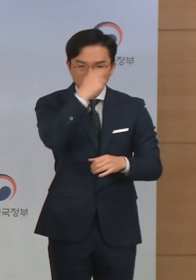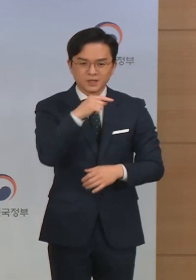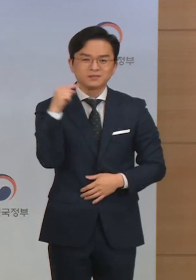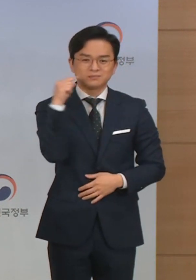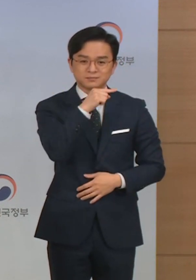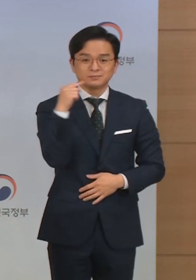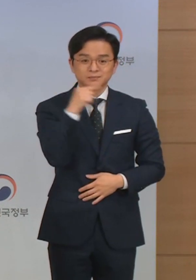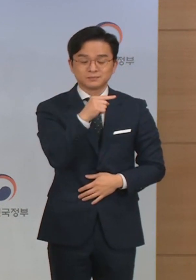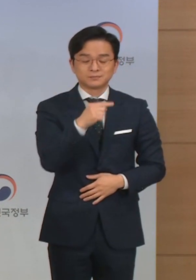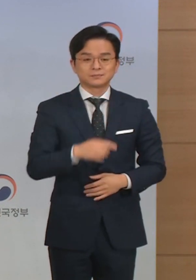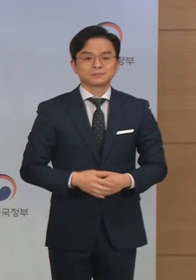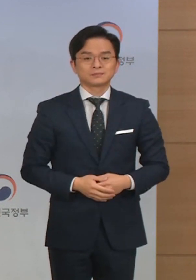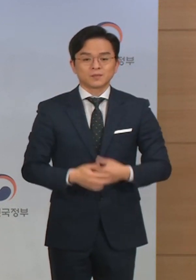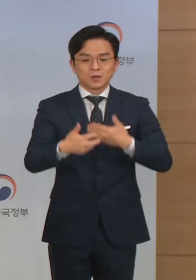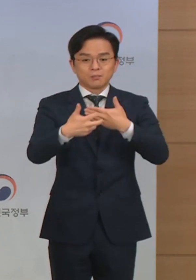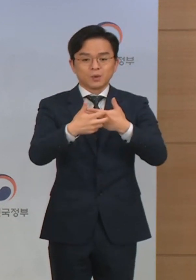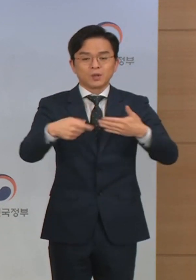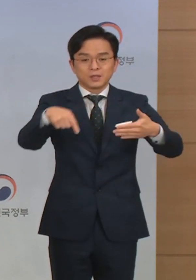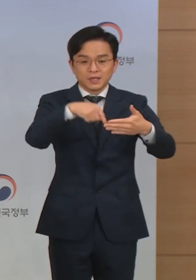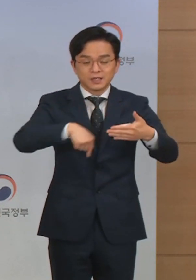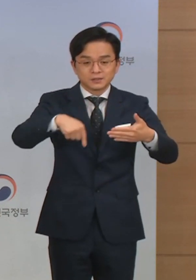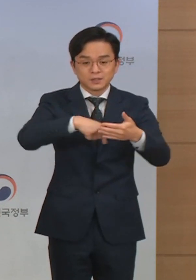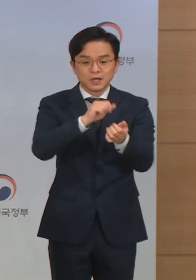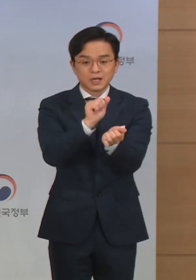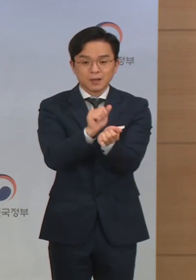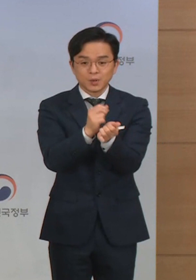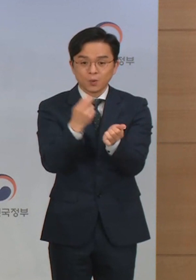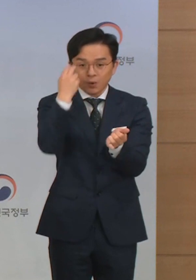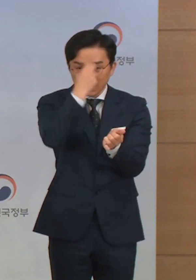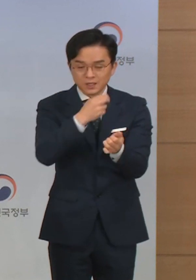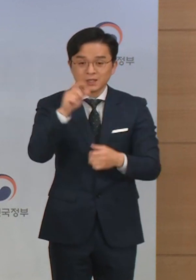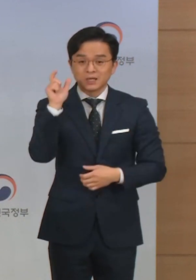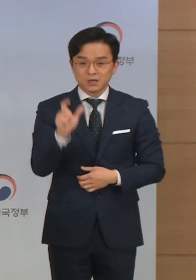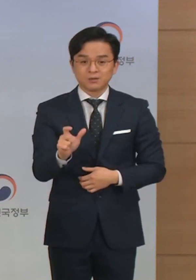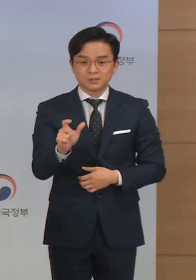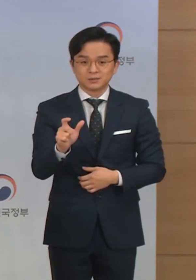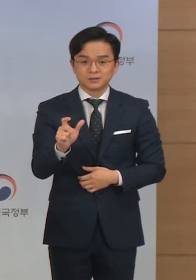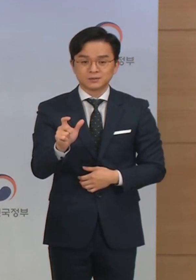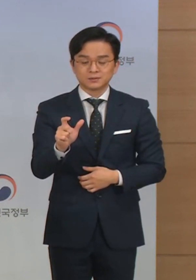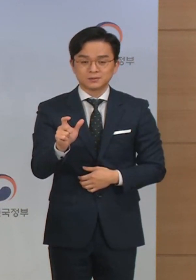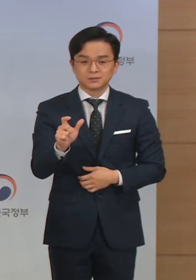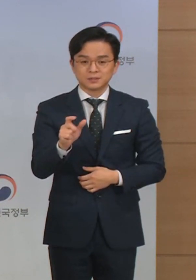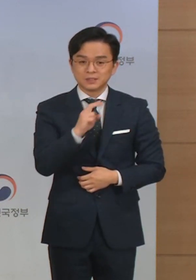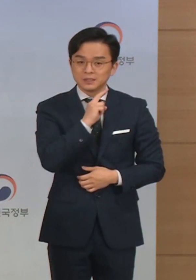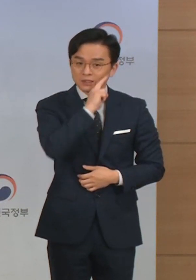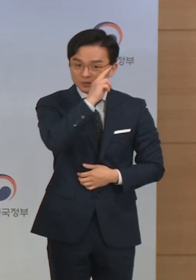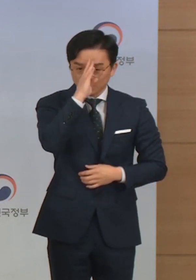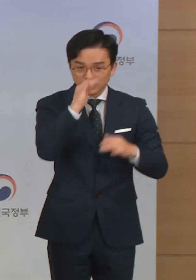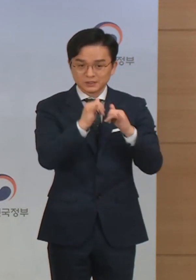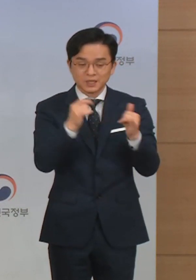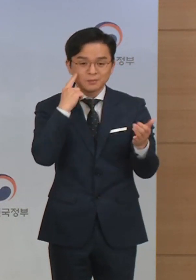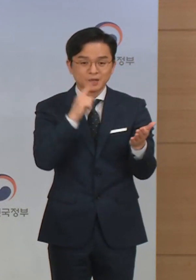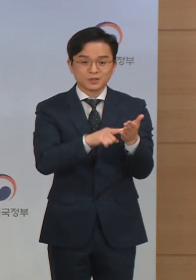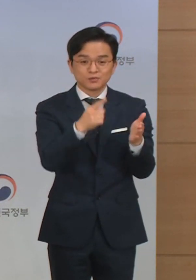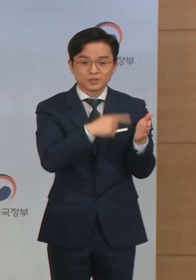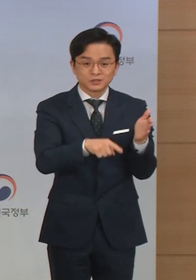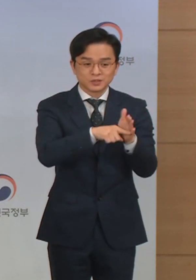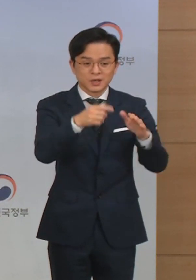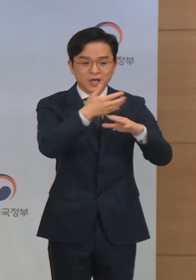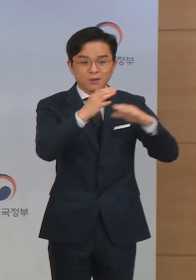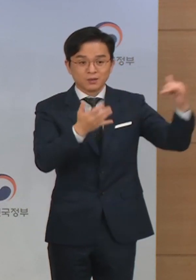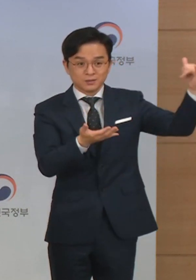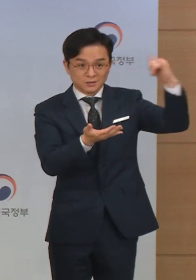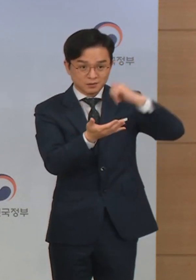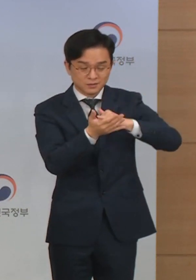의료기 가 내에서의 감염 예방 도 강화하겠습니다 의심 환자 조기 발견 위에 해외여행 역 정보 제공 시스템 및 의약품